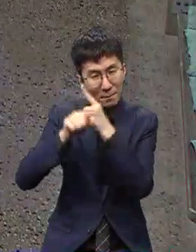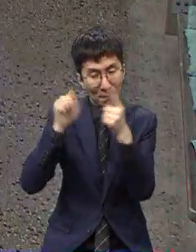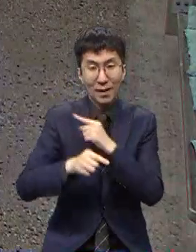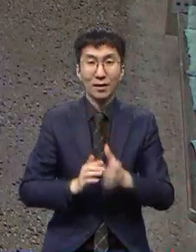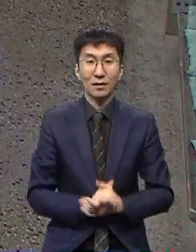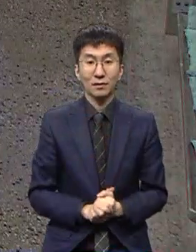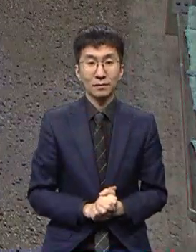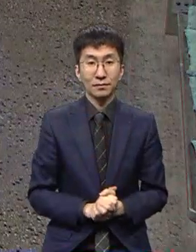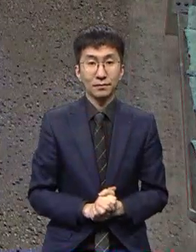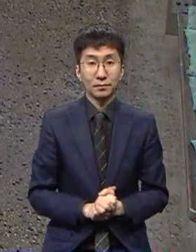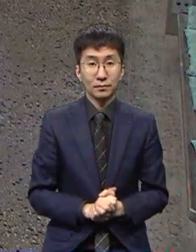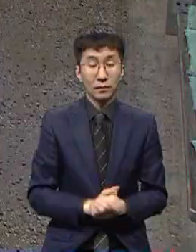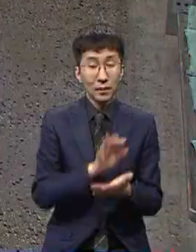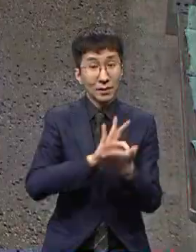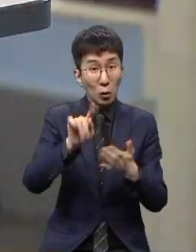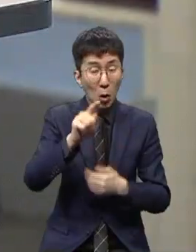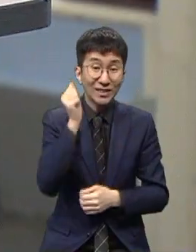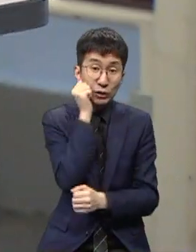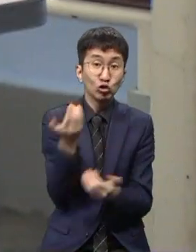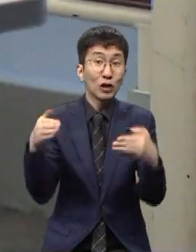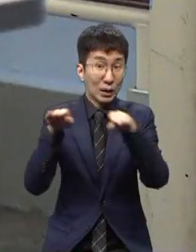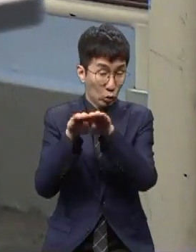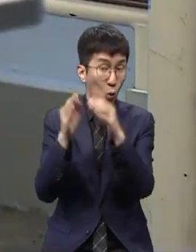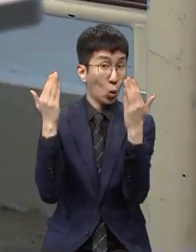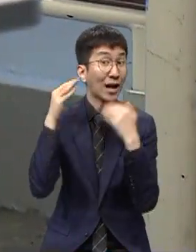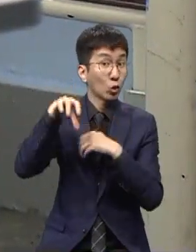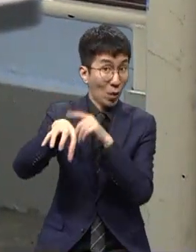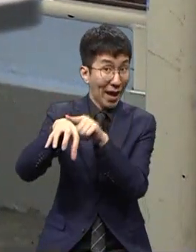(기자) 서울시는 자가검사키트를 기숙학교에 도입하는 방안을 교육당국과